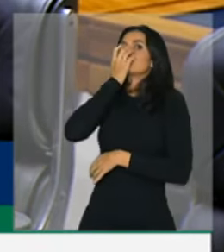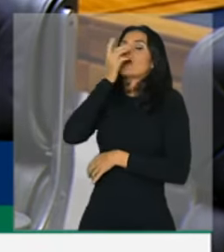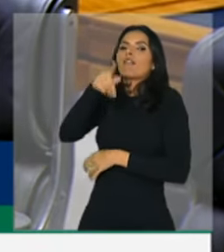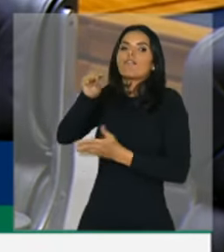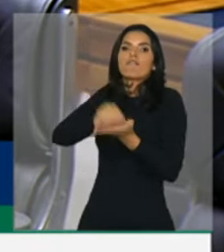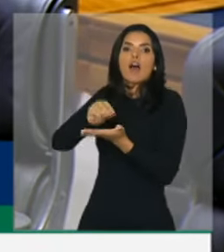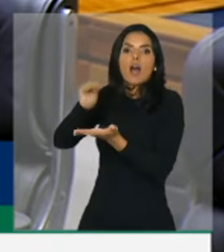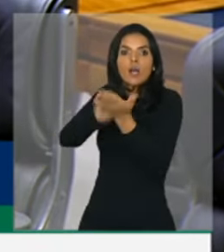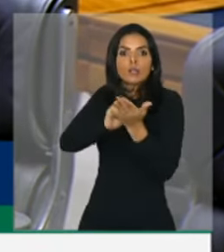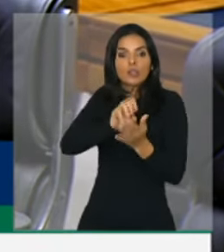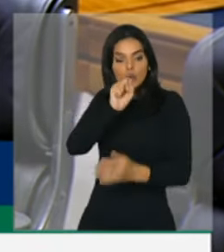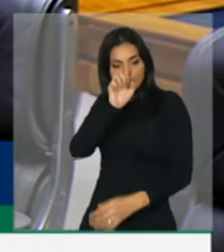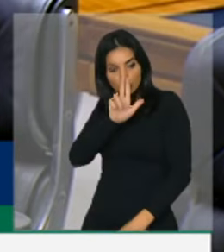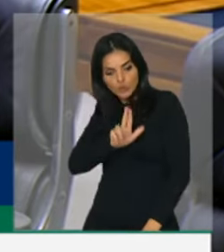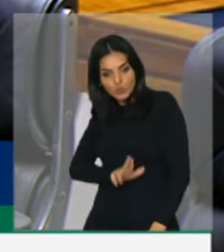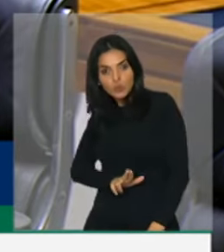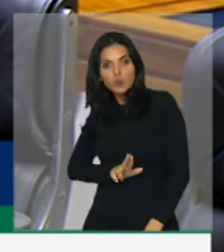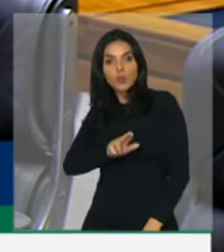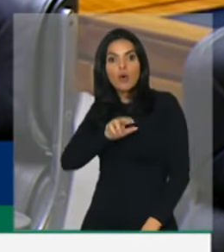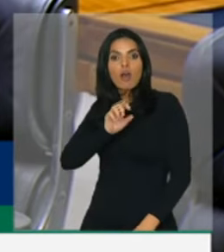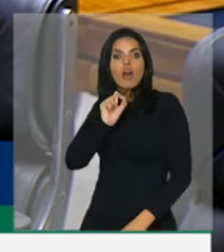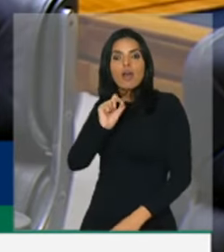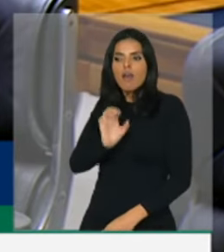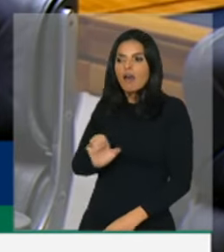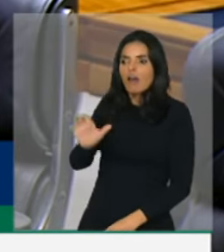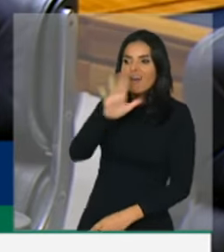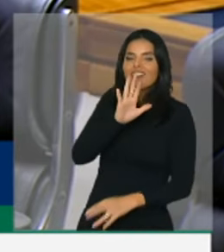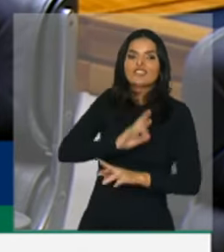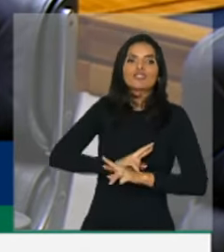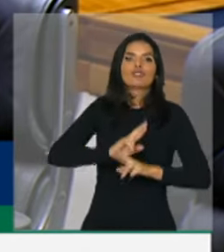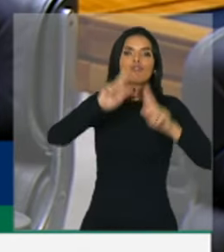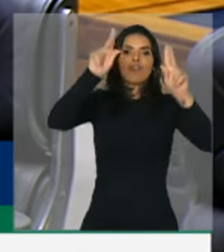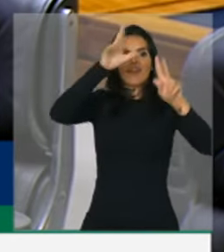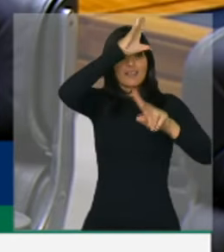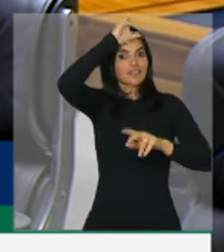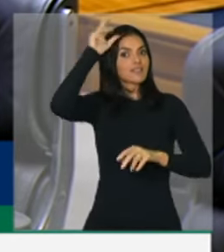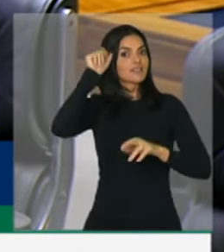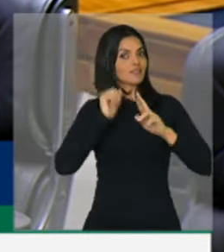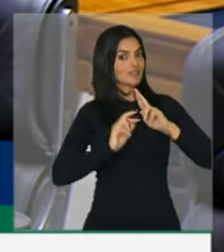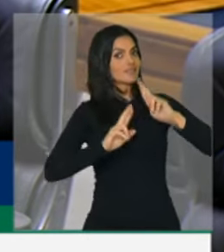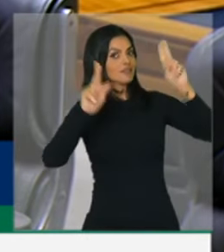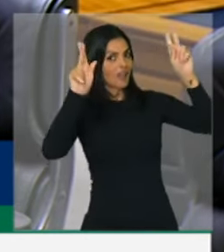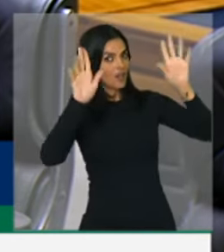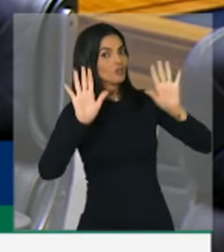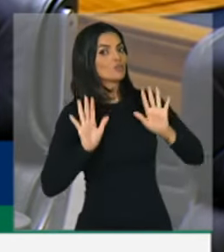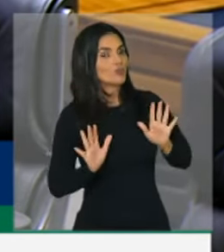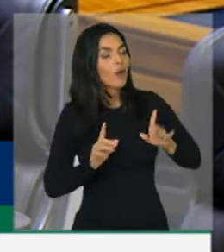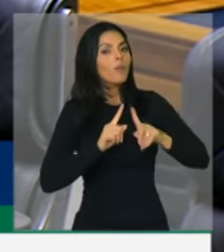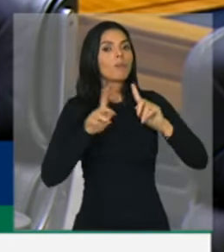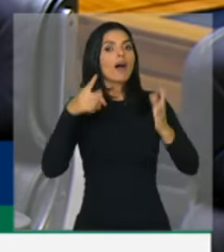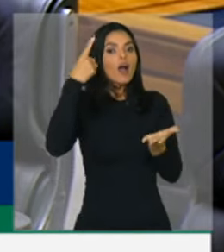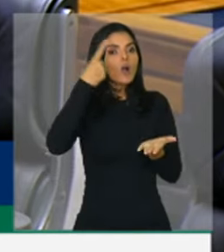LOGÍSTICA DO SEU ESTADO. MAS ESTA APROVAÇÃO A PARTIR DE UM ACORDO DO COLÉGIO DE LÍDERES FOI MUITO IMPORTANTE PORQUE NÓS PRECISAMOS PRECISAMOS PELO MENOS TERMOS